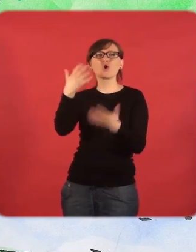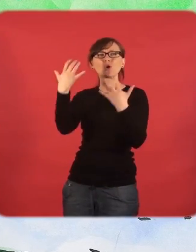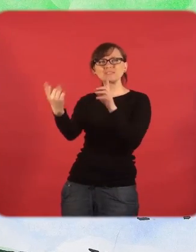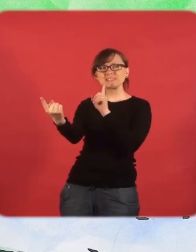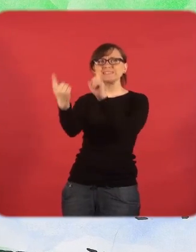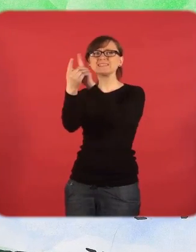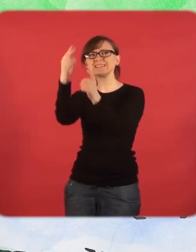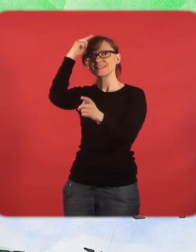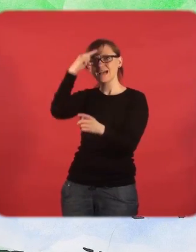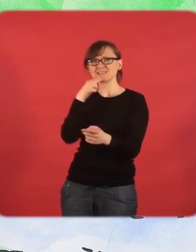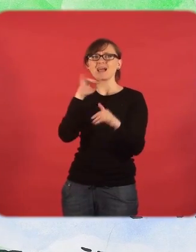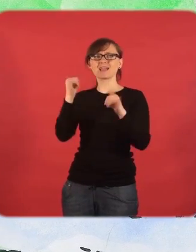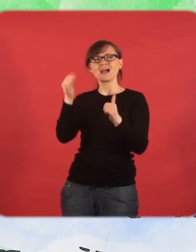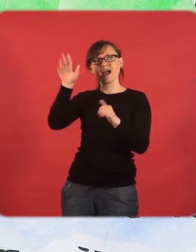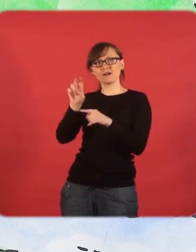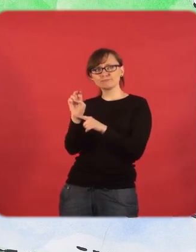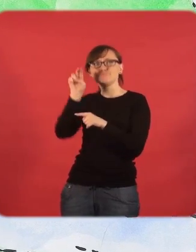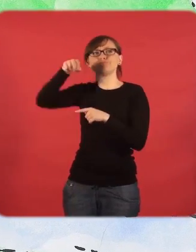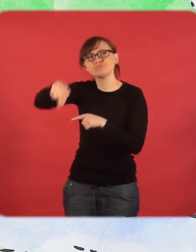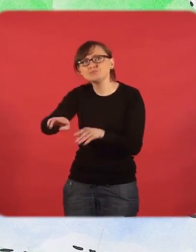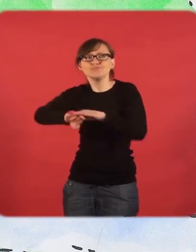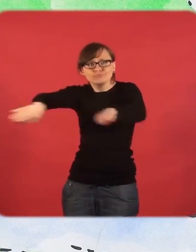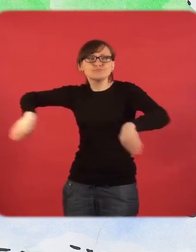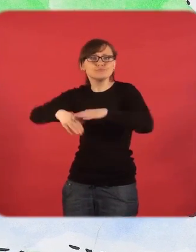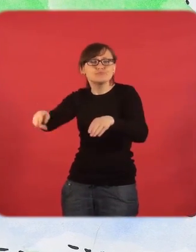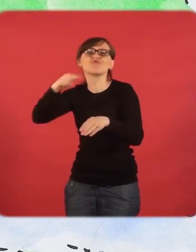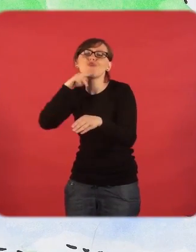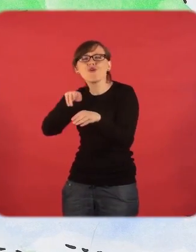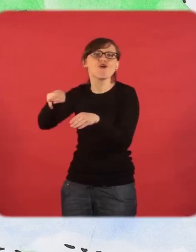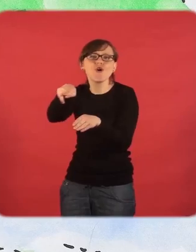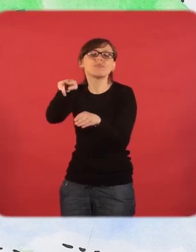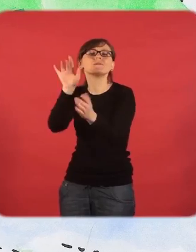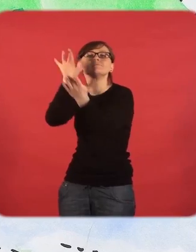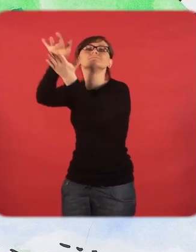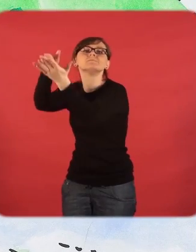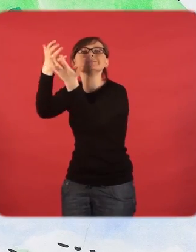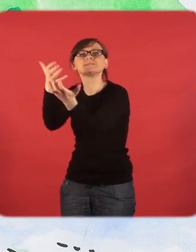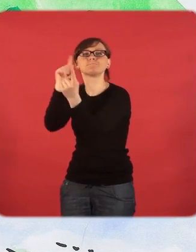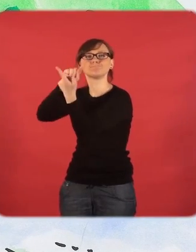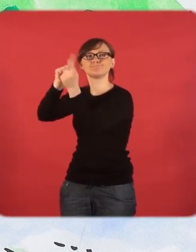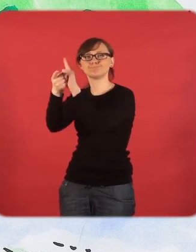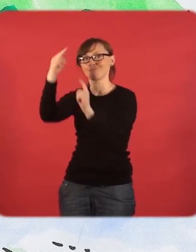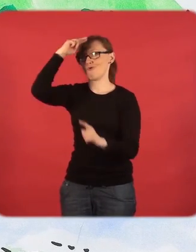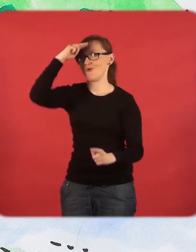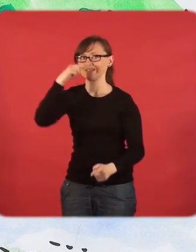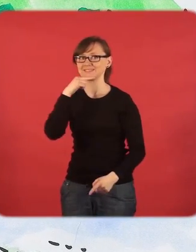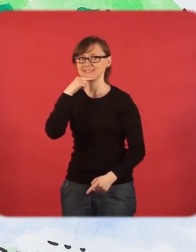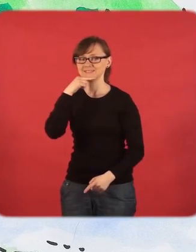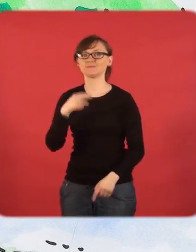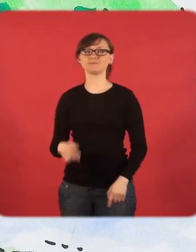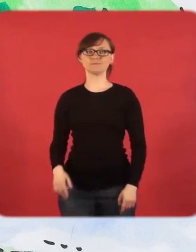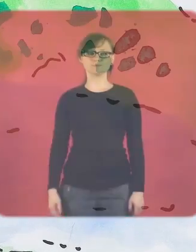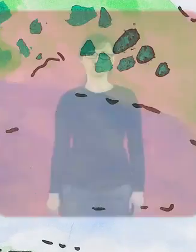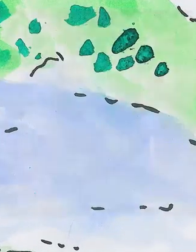Pinokio wskoczył do wody, bo chciał ratować swego ukochanego ojca.